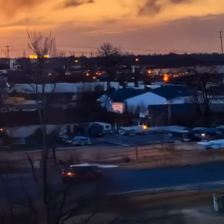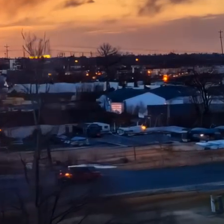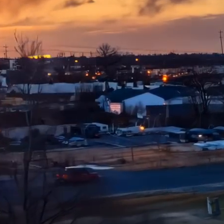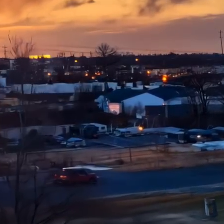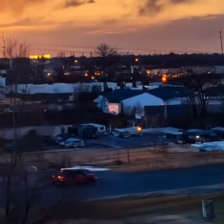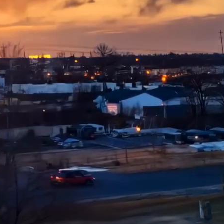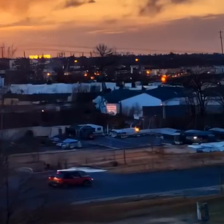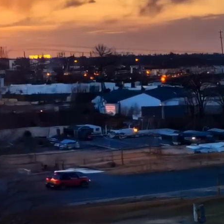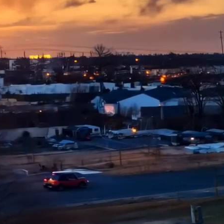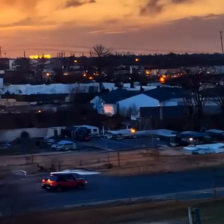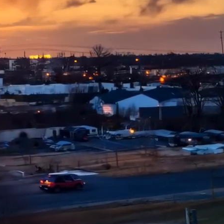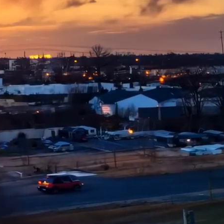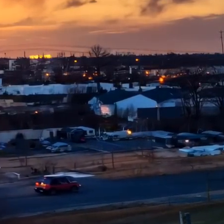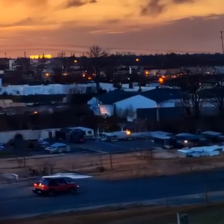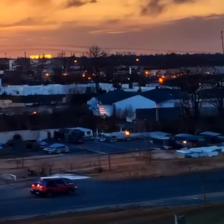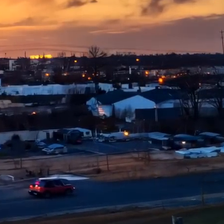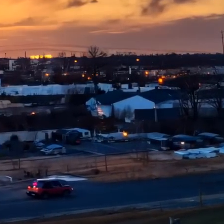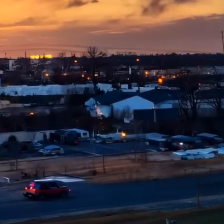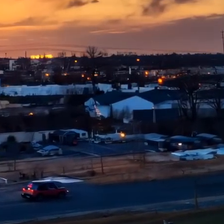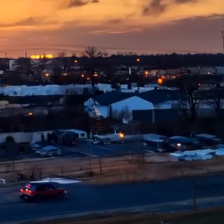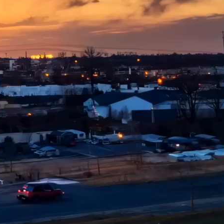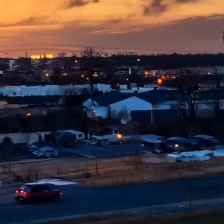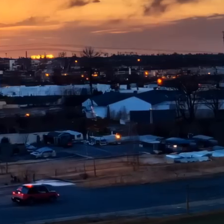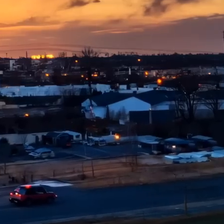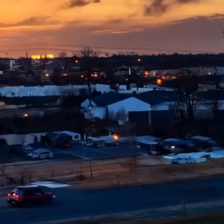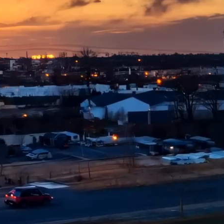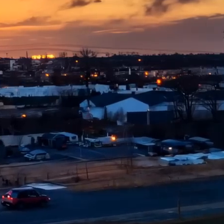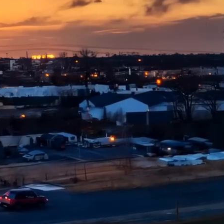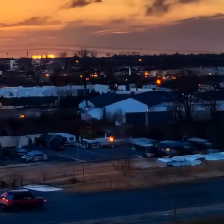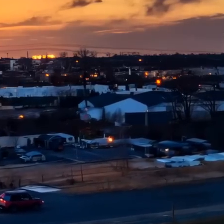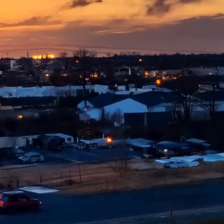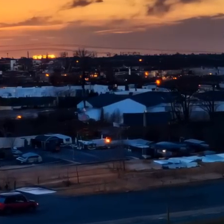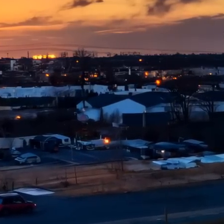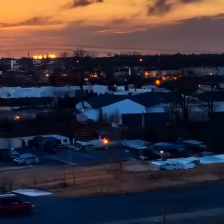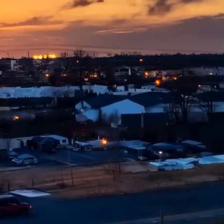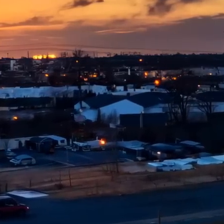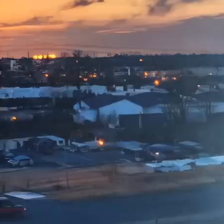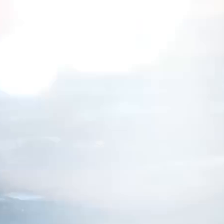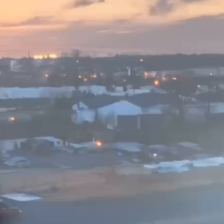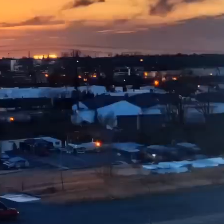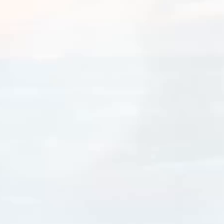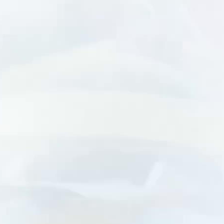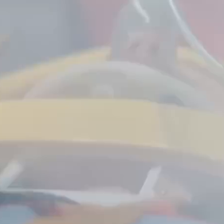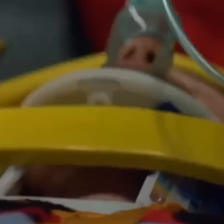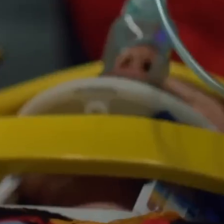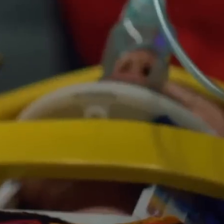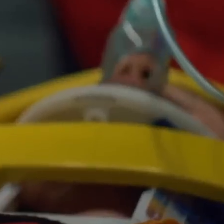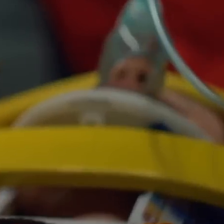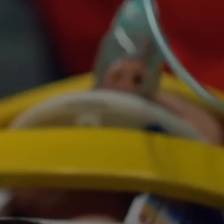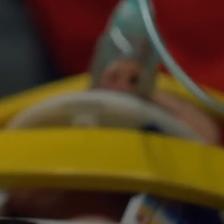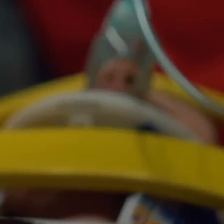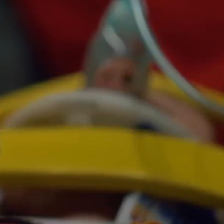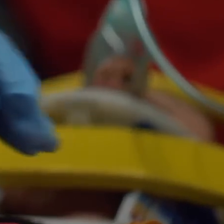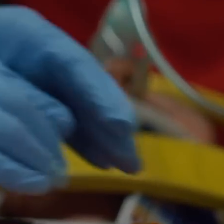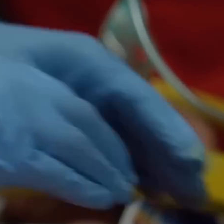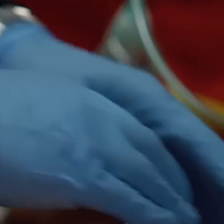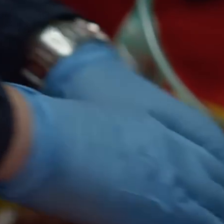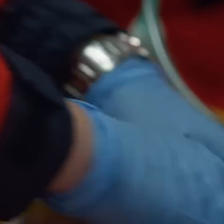que han azotado la región estadounidense en los últimos días con su gran experiencia y